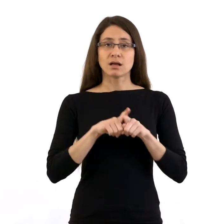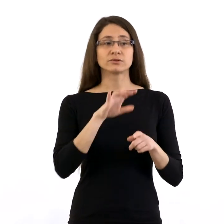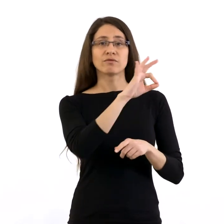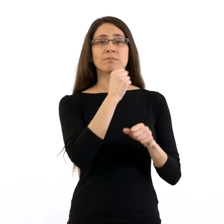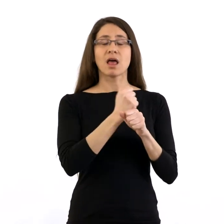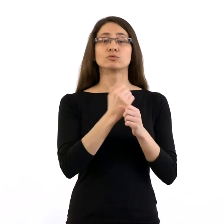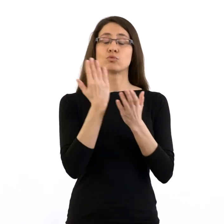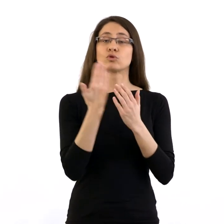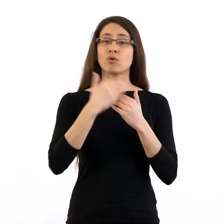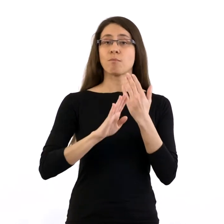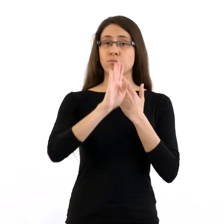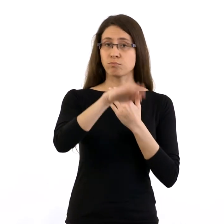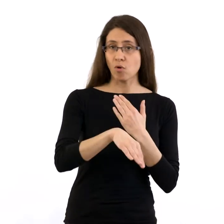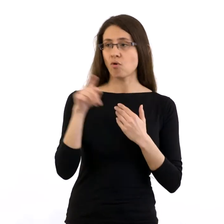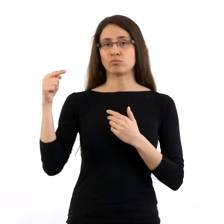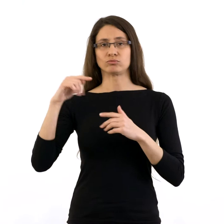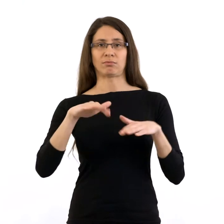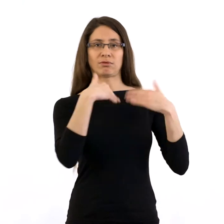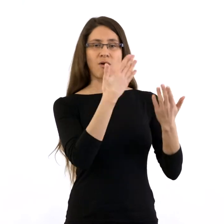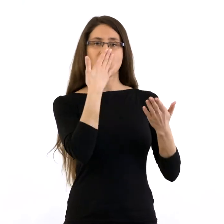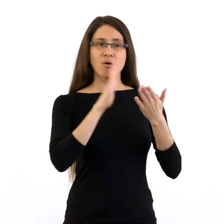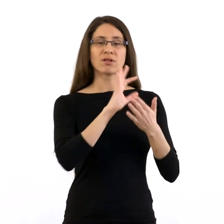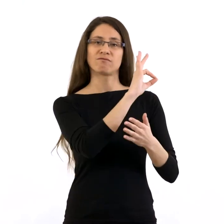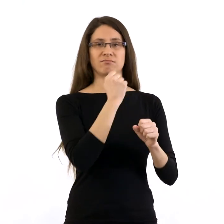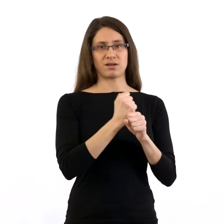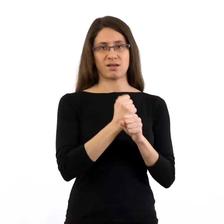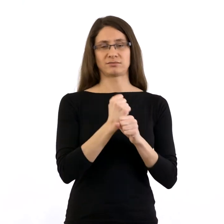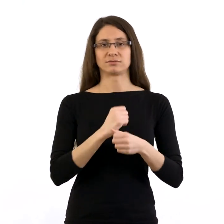uzyskanie referencji po zakończeniu wolontariatu.